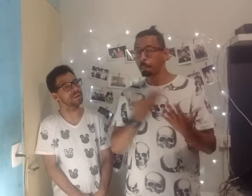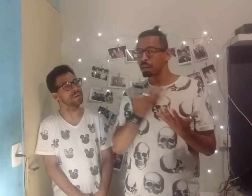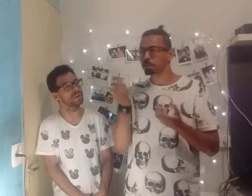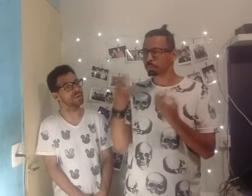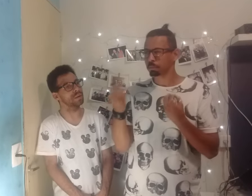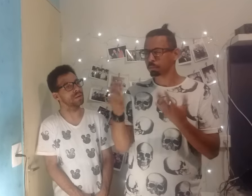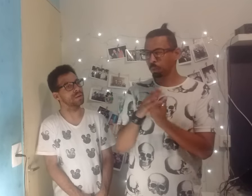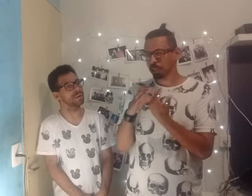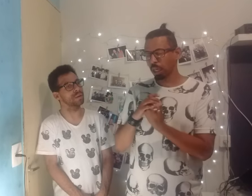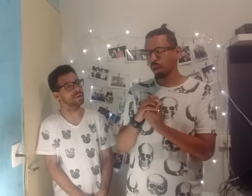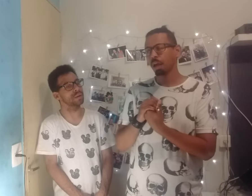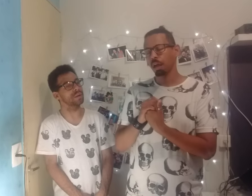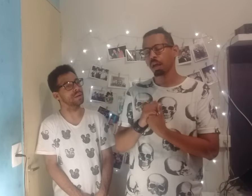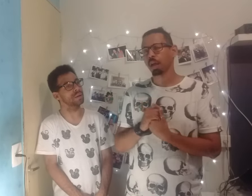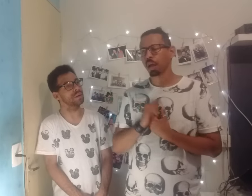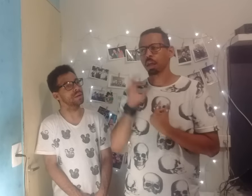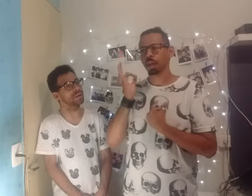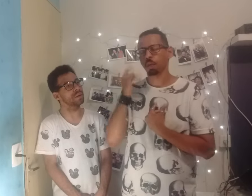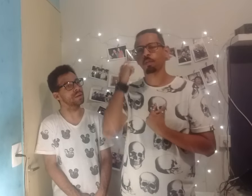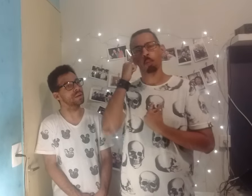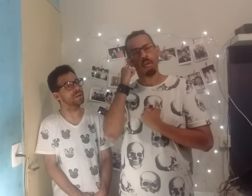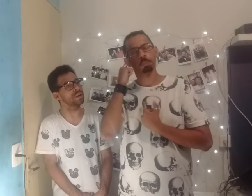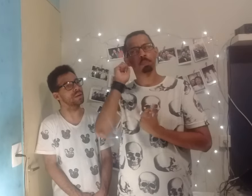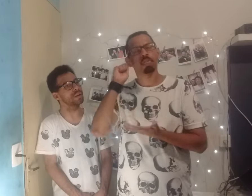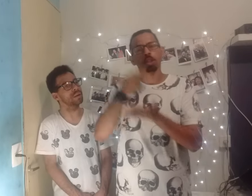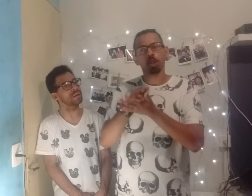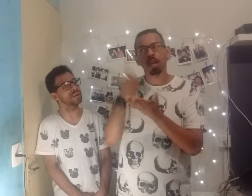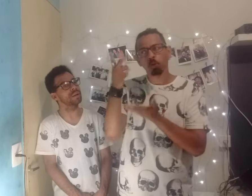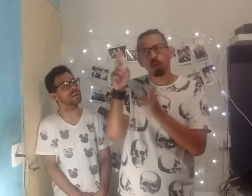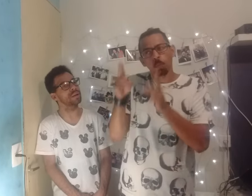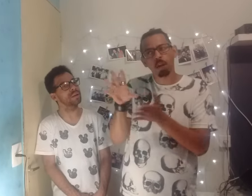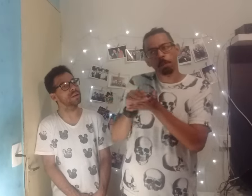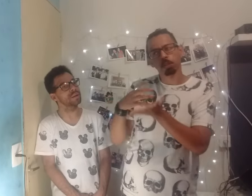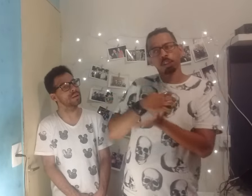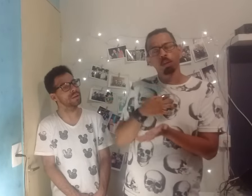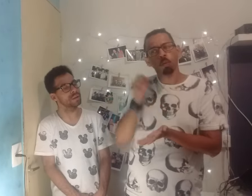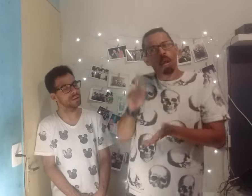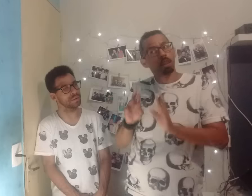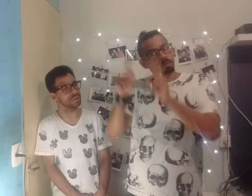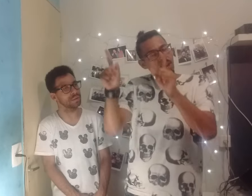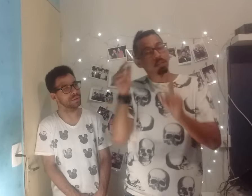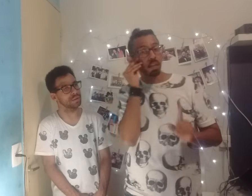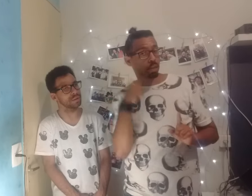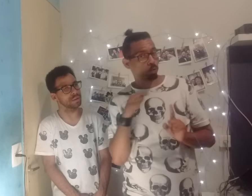meu amigo explicou me ! conselho , certo eu pensei decide igual copiar jeito diferente ! eu tento diferente